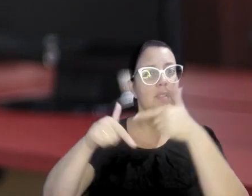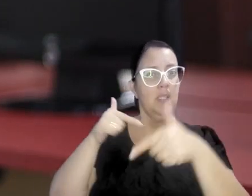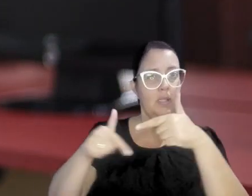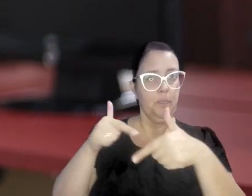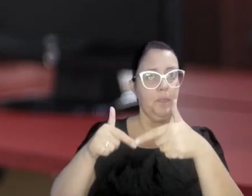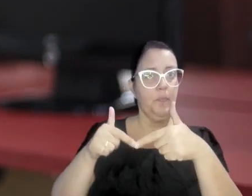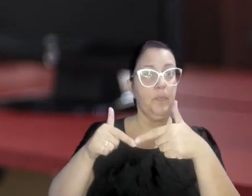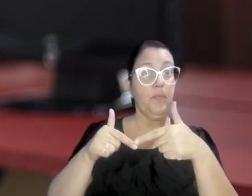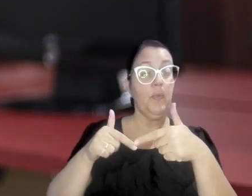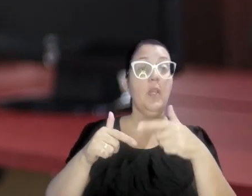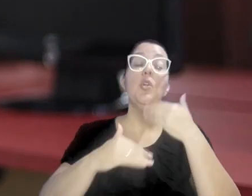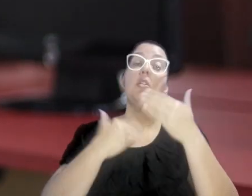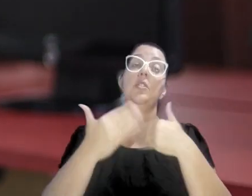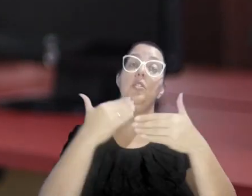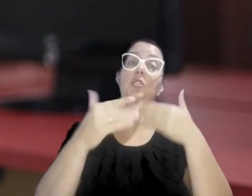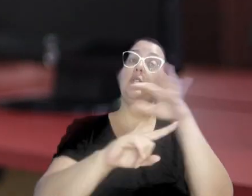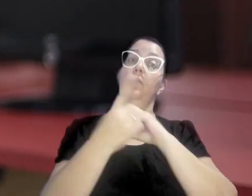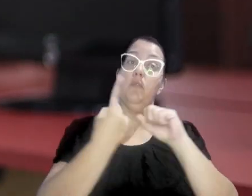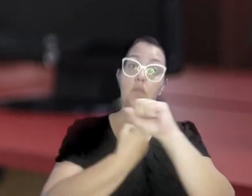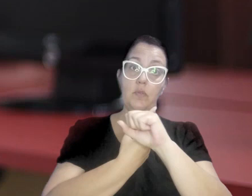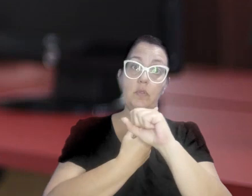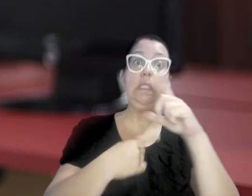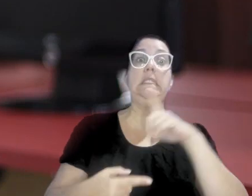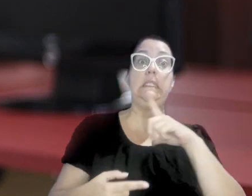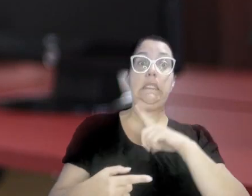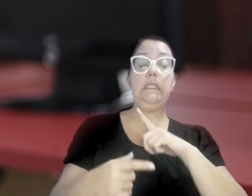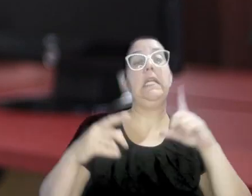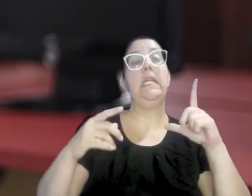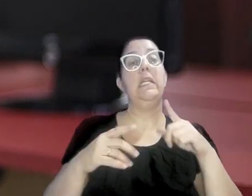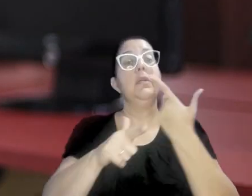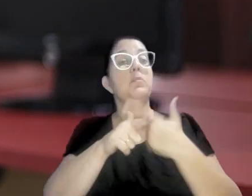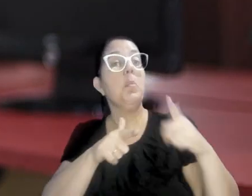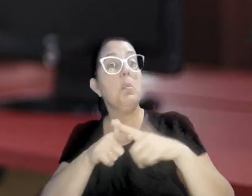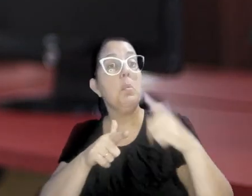ou que a sua construção de sociedade, vinha, então, degradando a natureza.